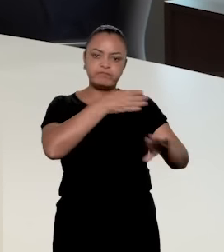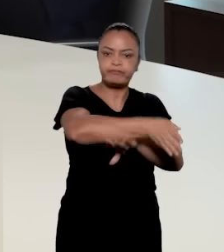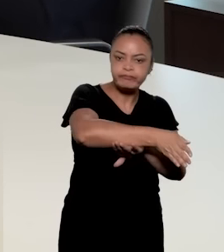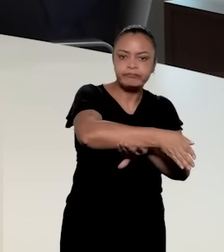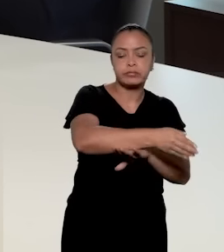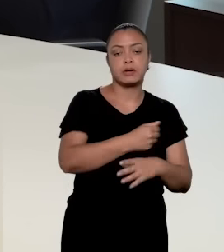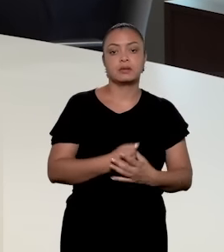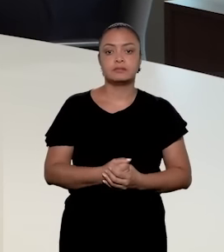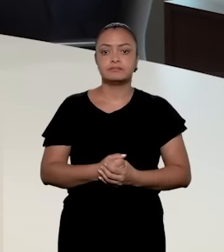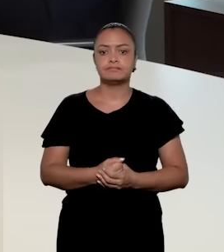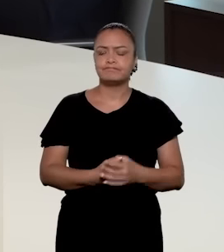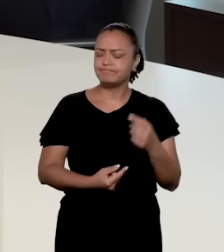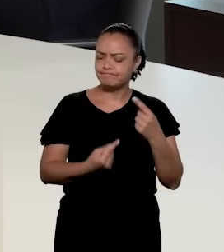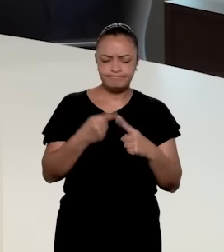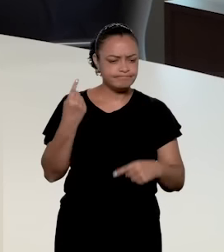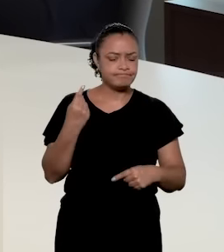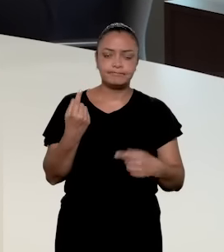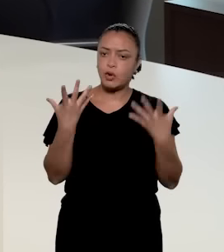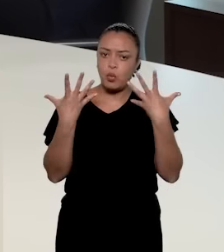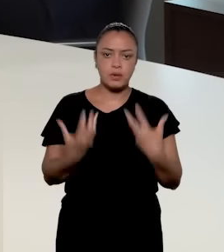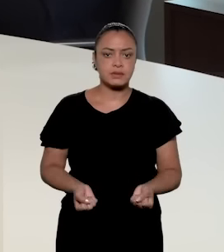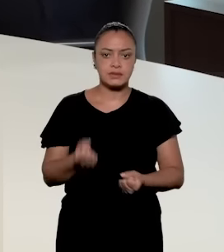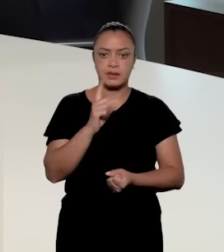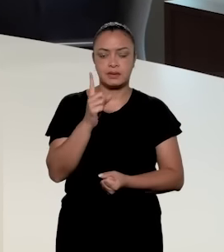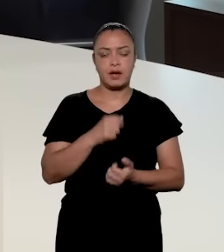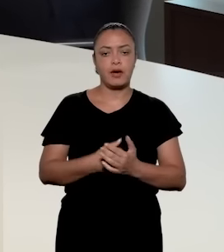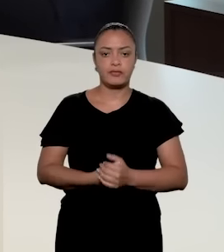de terra, garimpo clandestino, essas coisas são inaceitáveis.